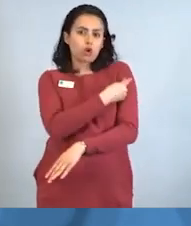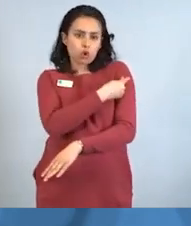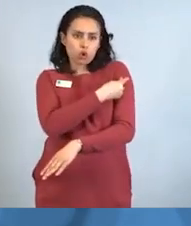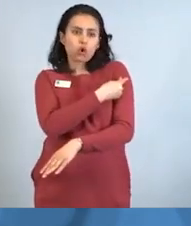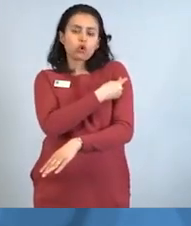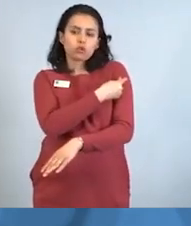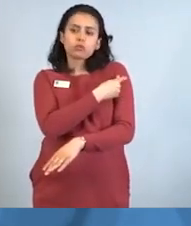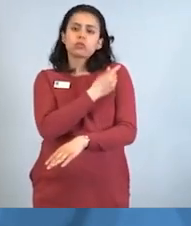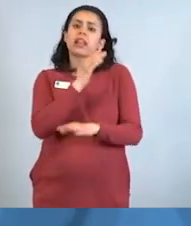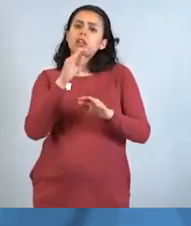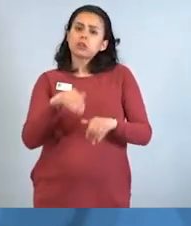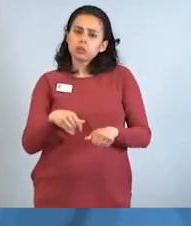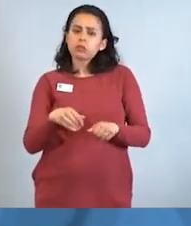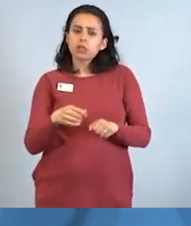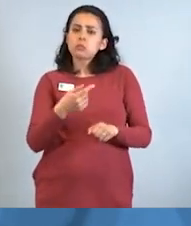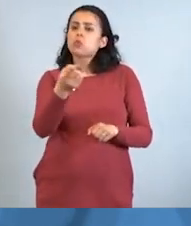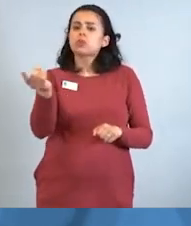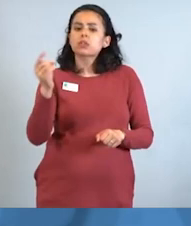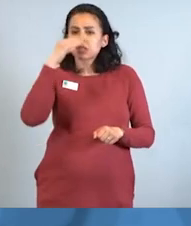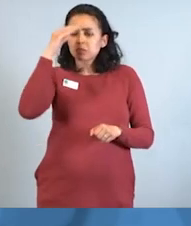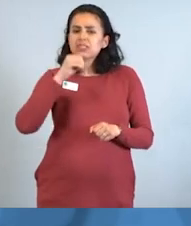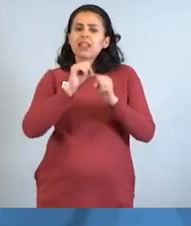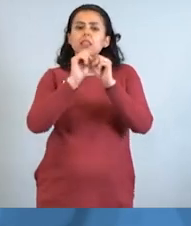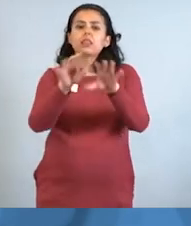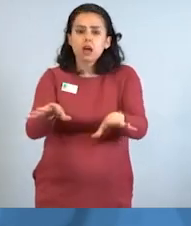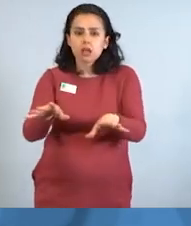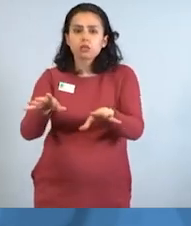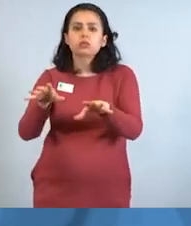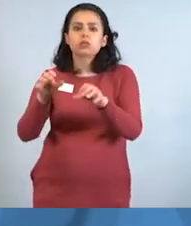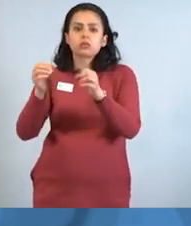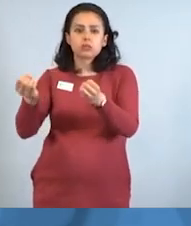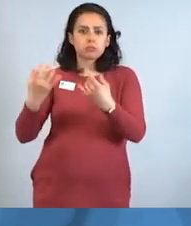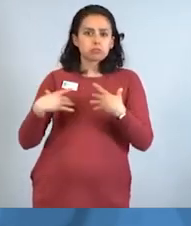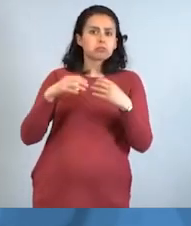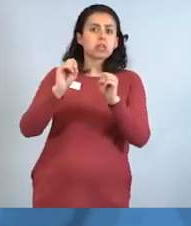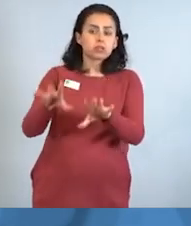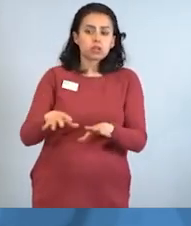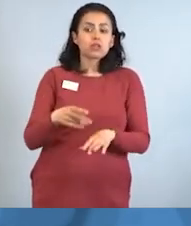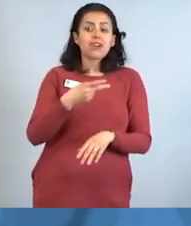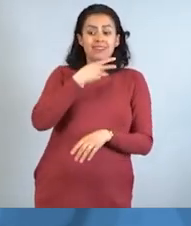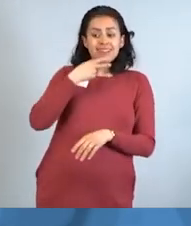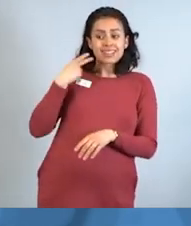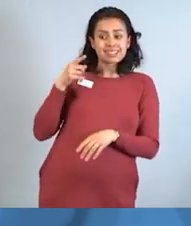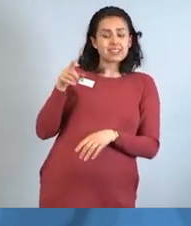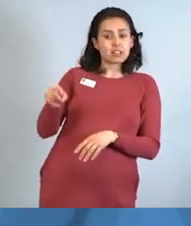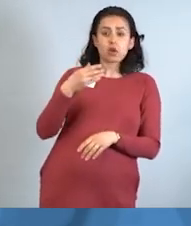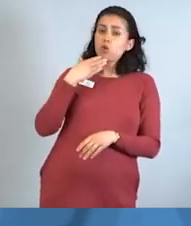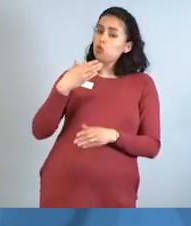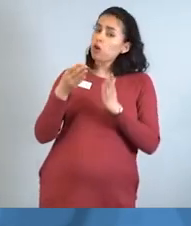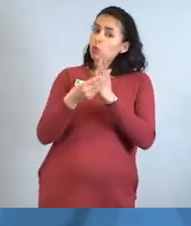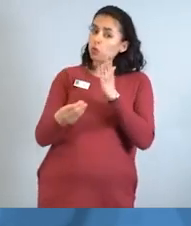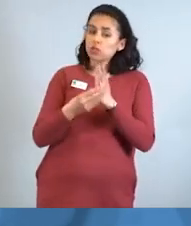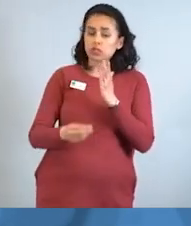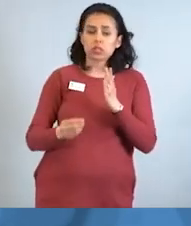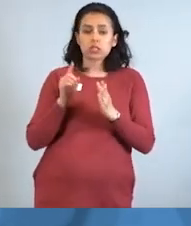Nyt on erinomaisia uutisia tullut taas Israelista, missä rokotuskattavuus on jo korkea, yli 60 %.